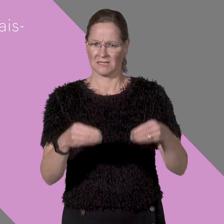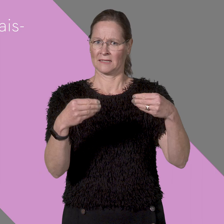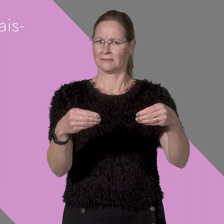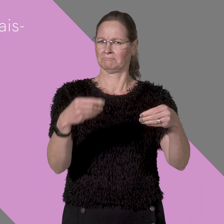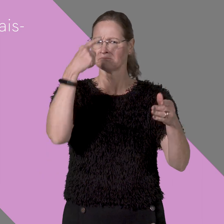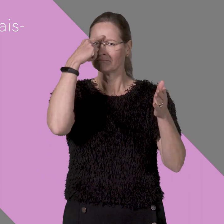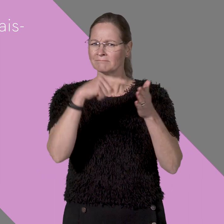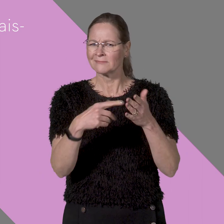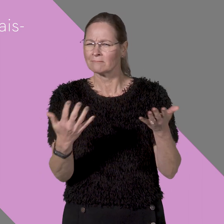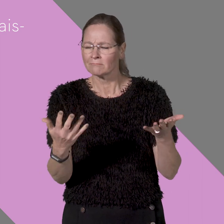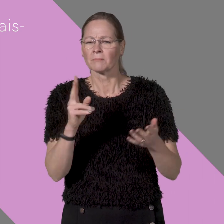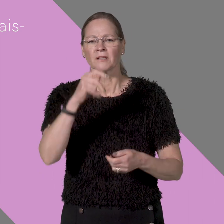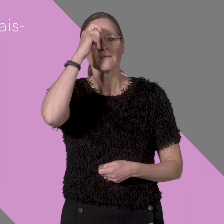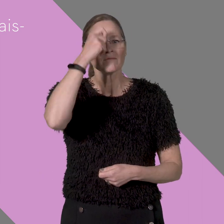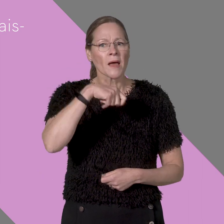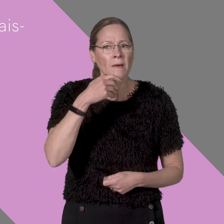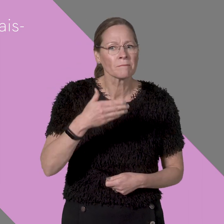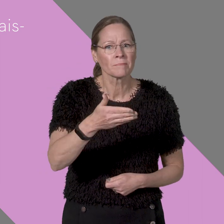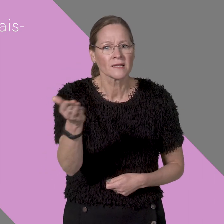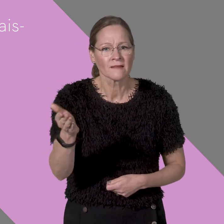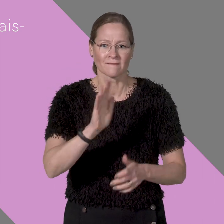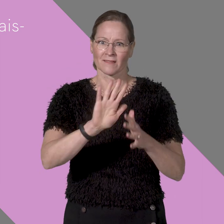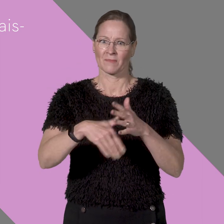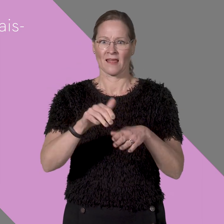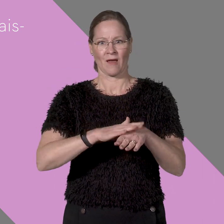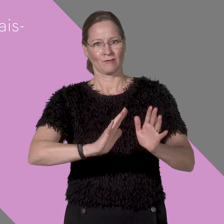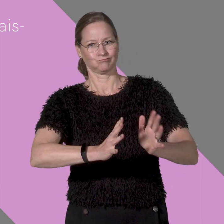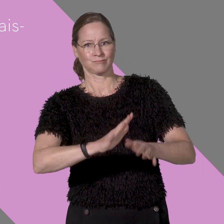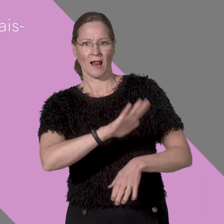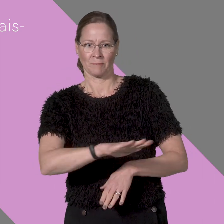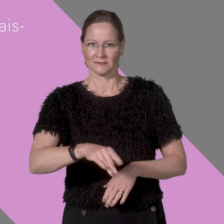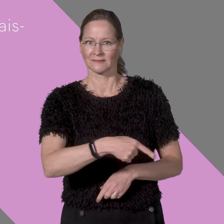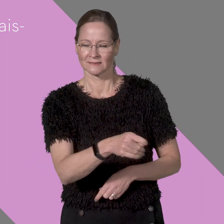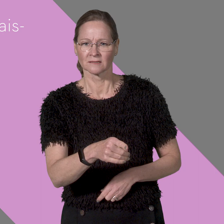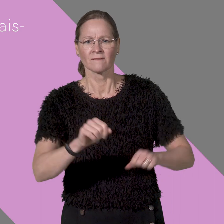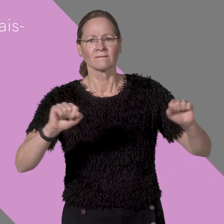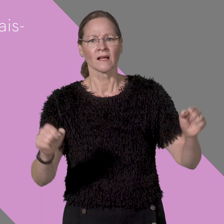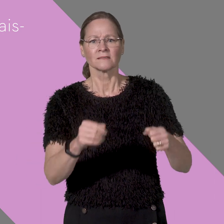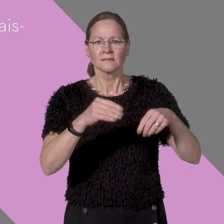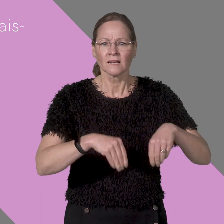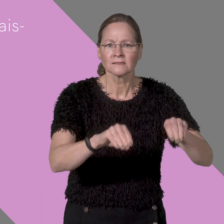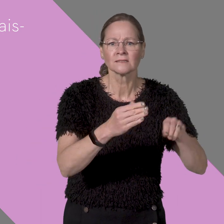Esitteen tarkoituksena on lisätä vanhempien tietoa siitä, - mitä eri keinoja viittomakieltä käyttävän lapsen varhaiskasvatuksen -